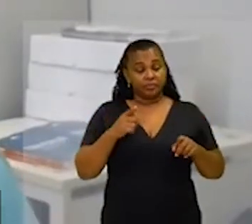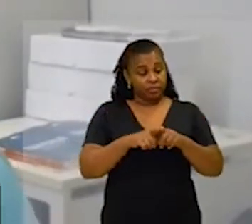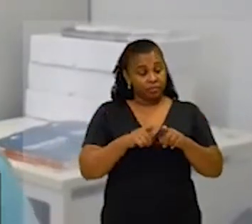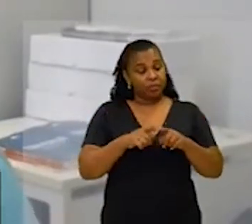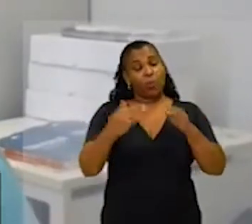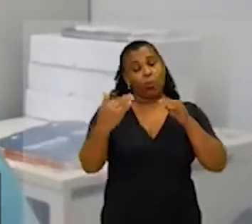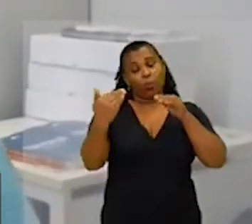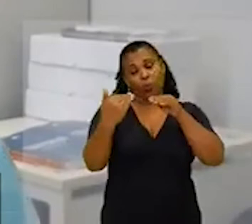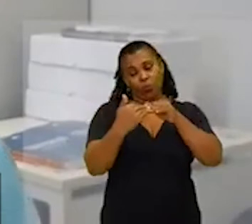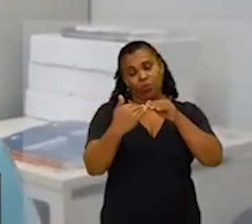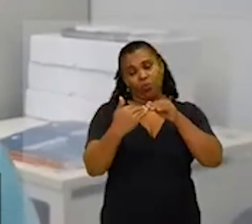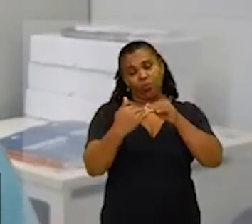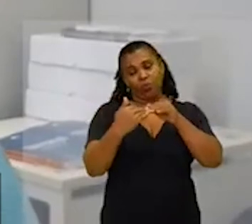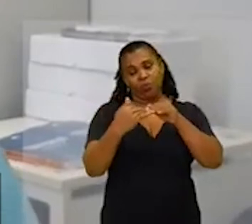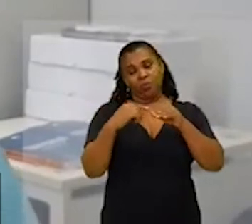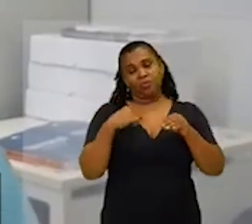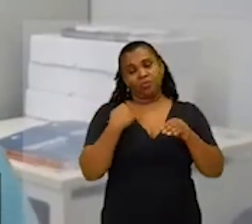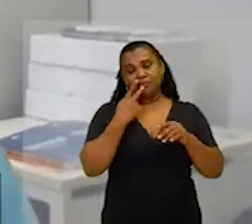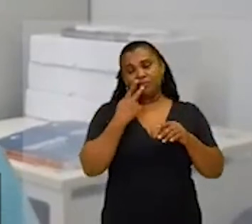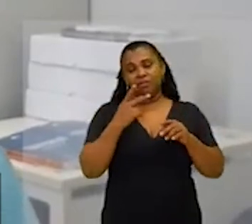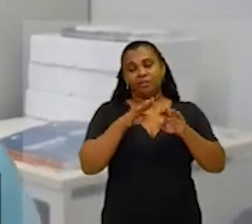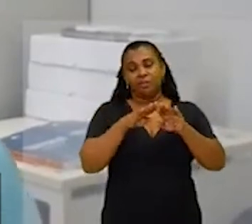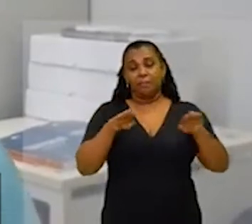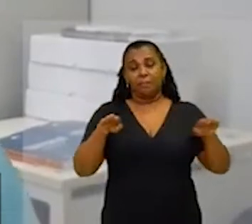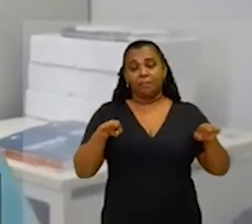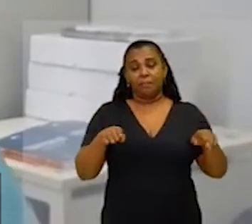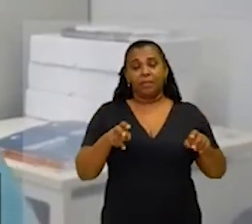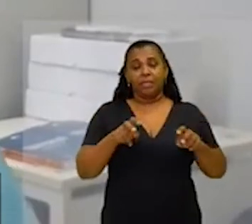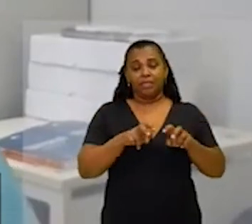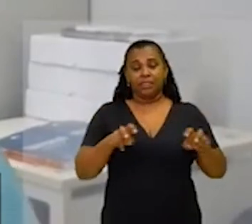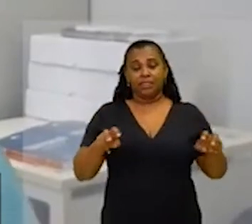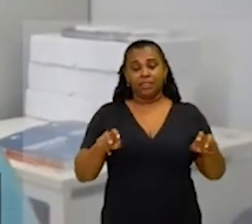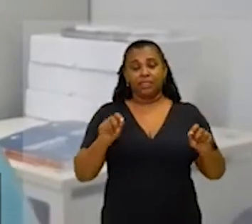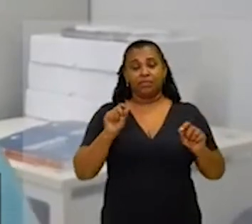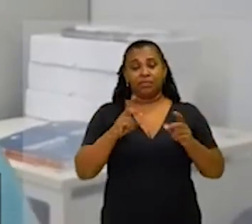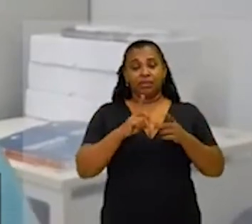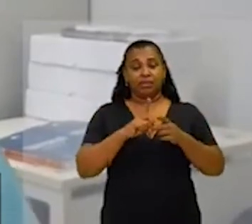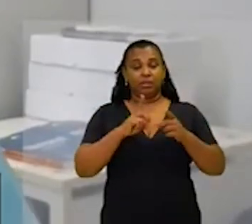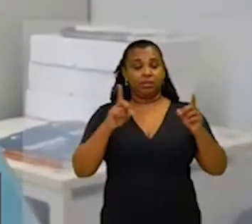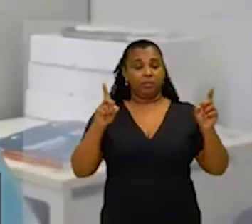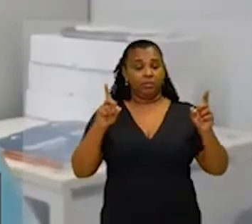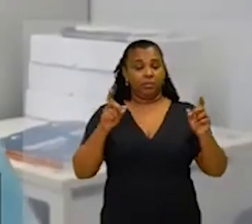a senhora né Nós estamos falando aqui a nossa mesa é exatamente sobre a democratização financiamento